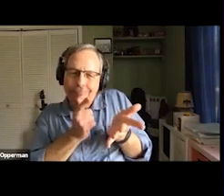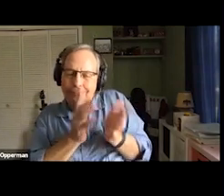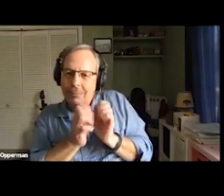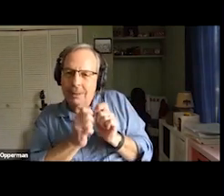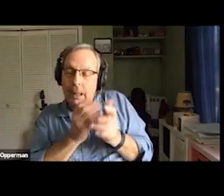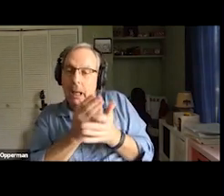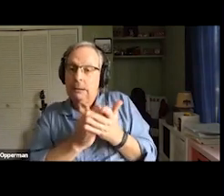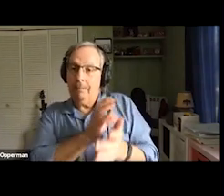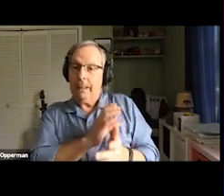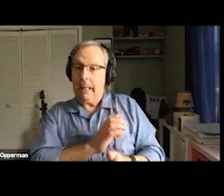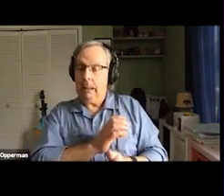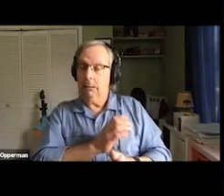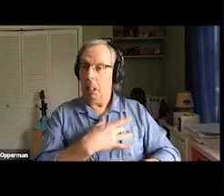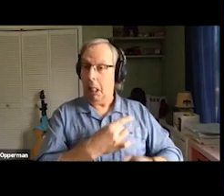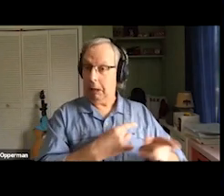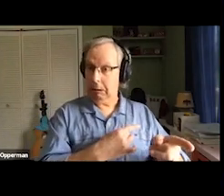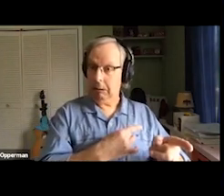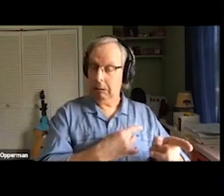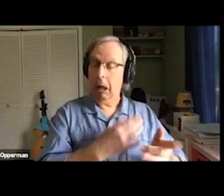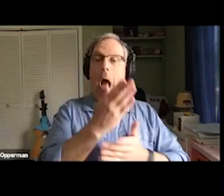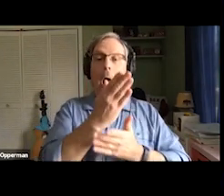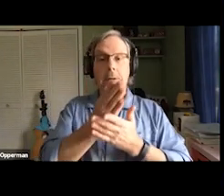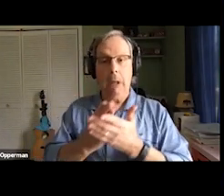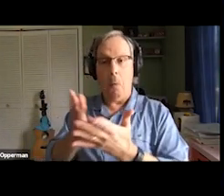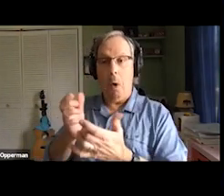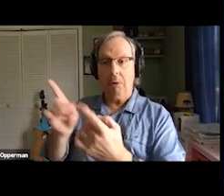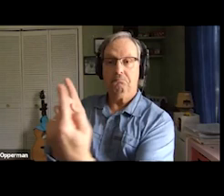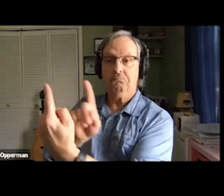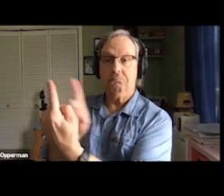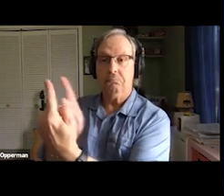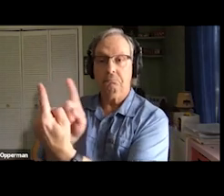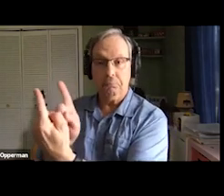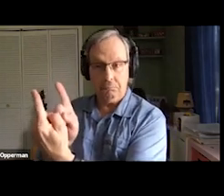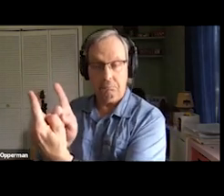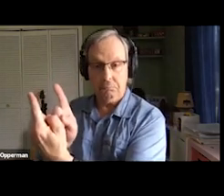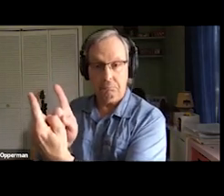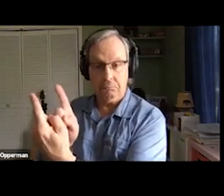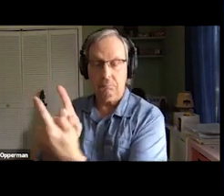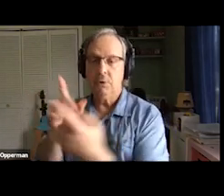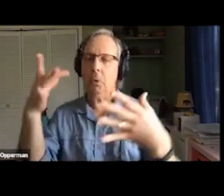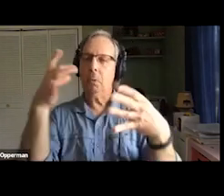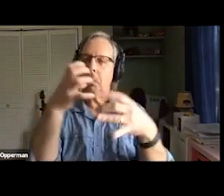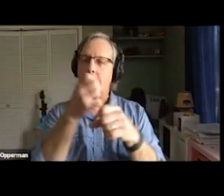Algunos clientes prefieren el cara a cara en persona. Para terminar, ¿qué significa para nuestro país?